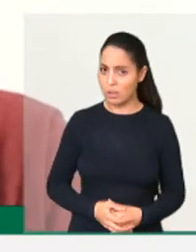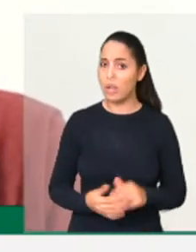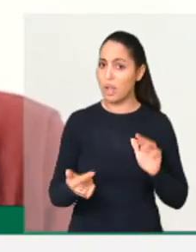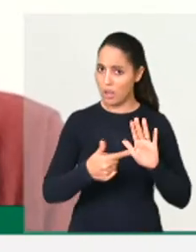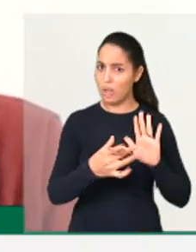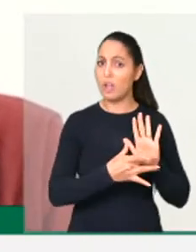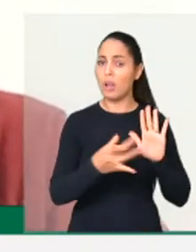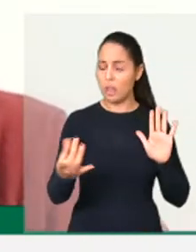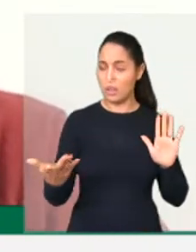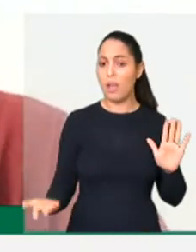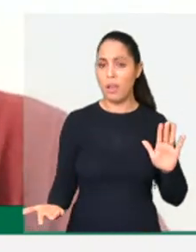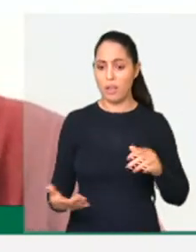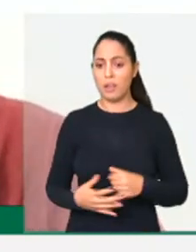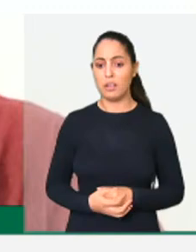15% E NÃO 75 E 80%. O NOME DISSO É REALISMO TRIBUTÁRIO